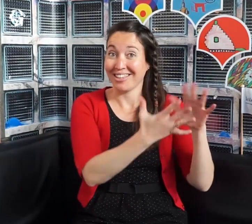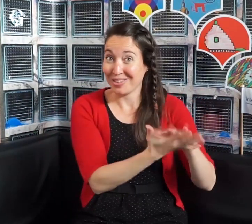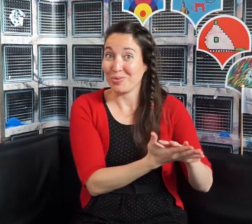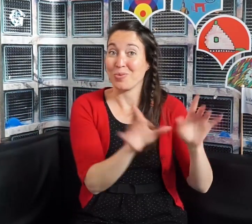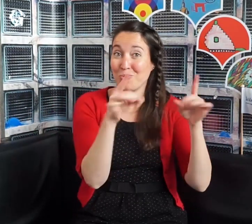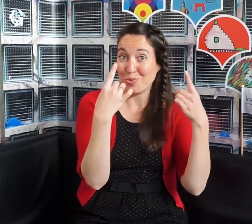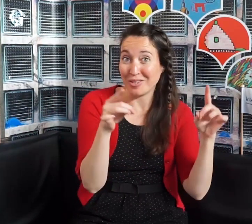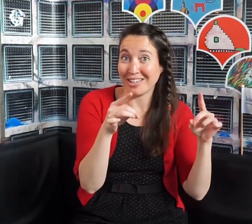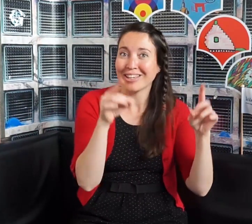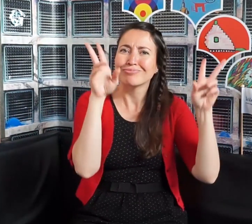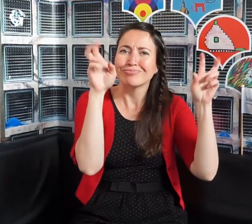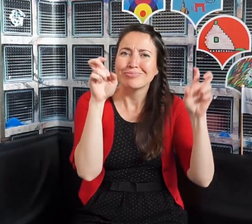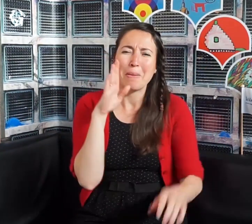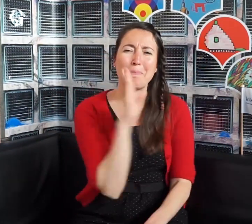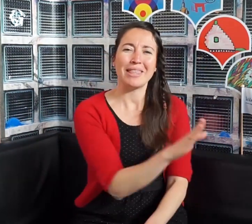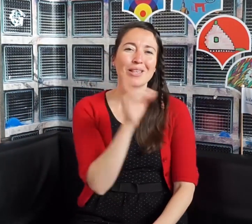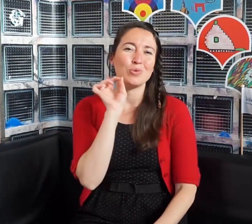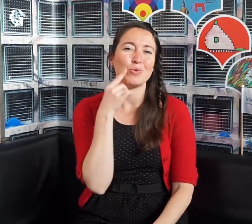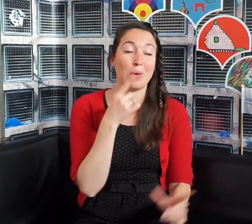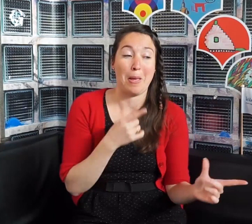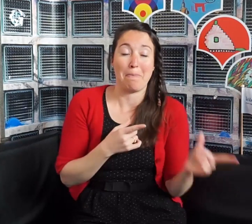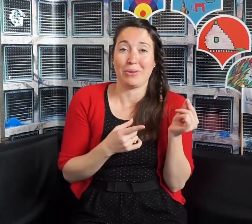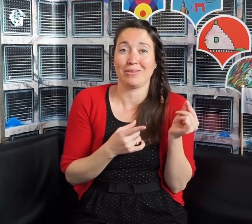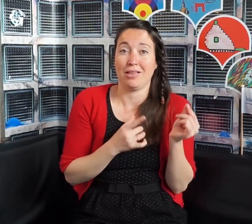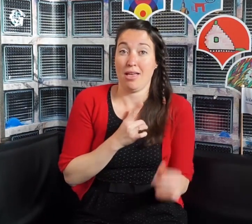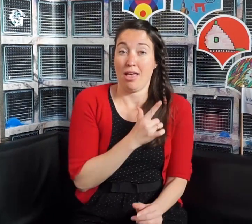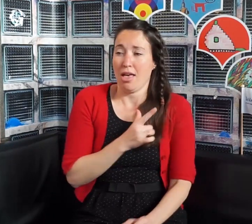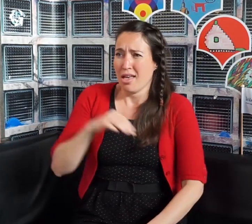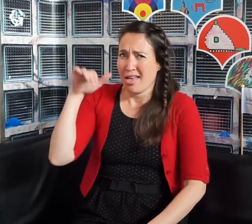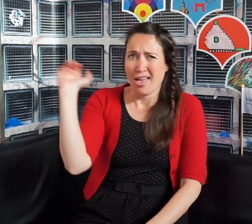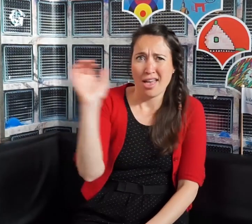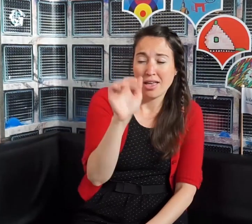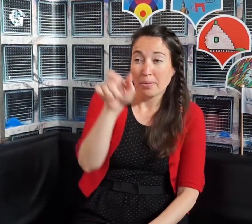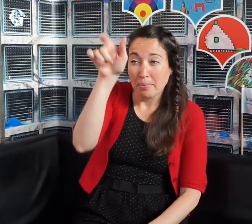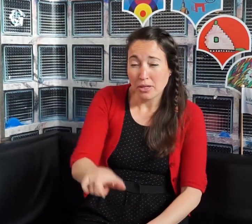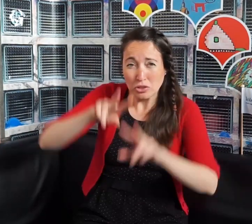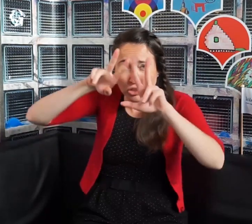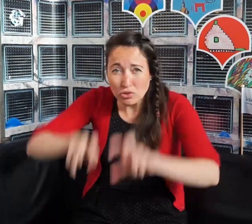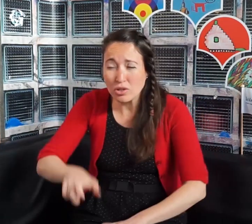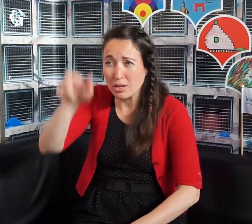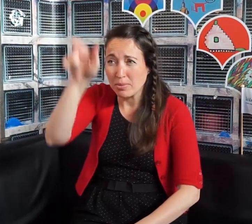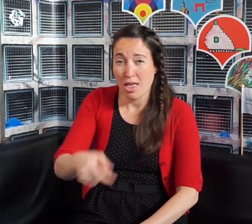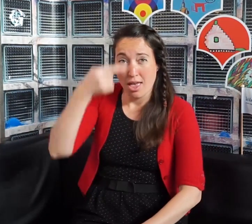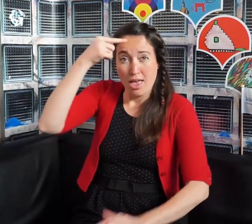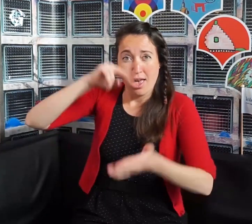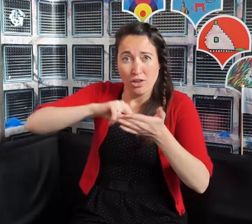En étroite collaboration avec l'association Musique Pi Sourds nous avons réuni chercheurs et ingénieurs